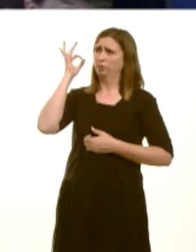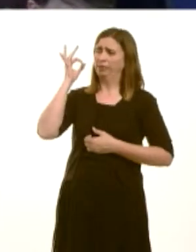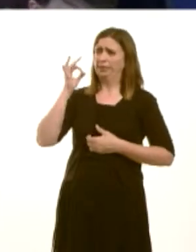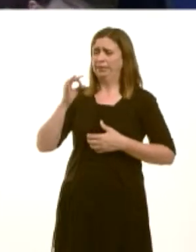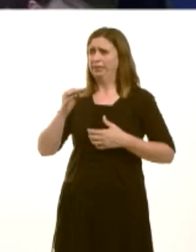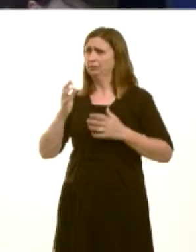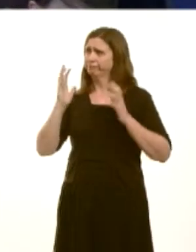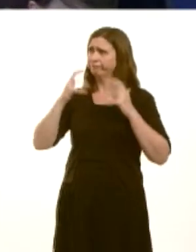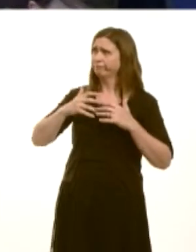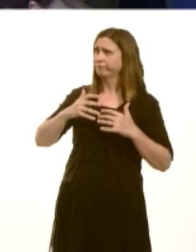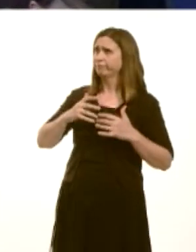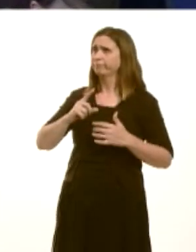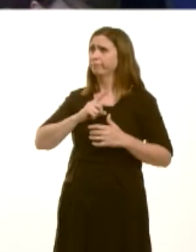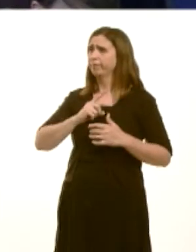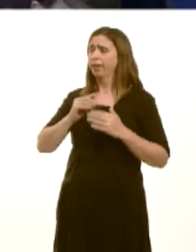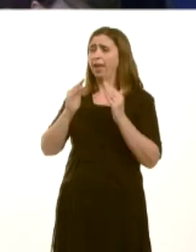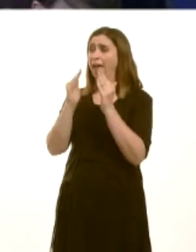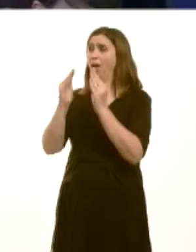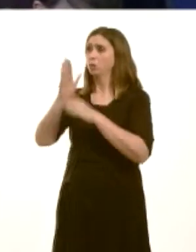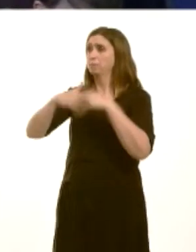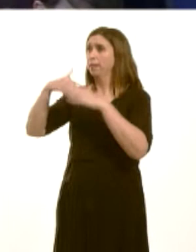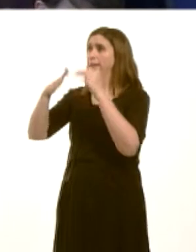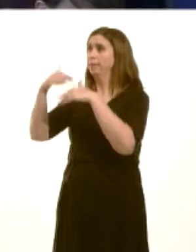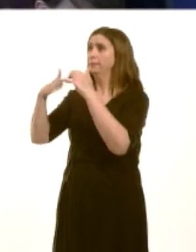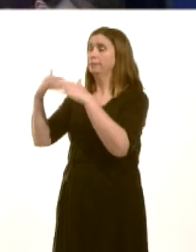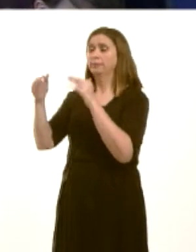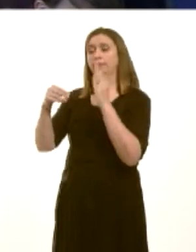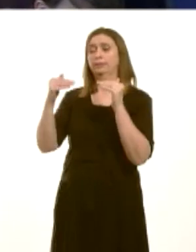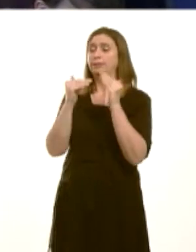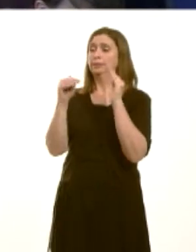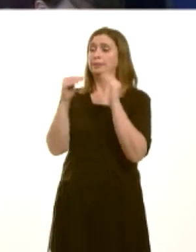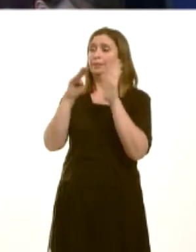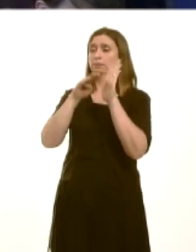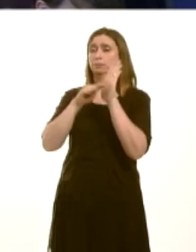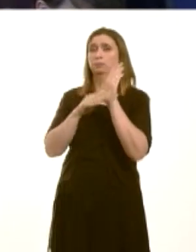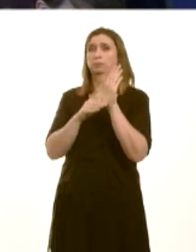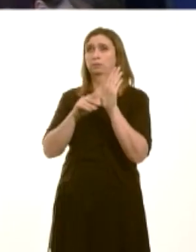yn cael eu codi i safonau ëpassive houseí, a nifer hefyd, wrth gwrs, yn cael eu codi